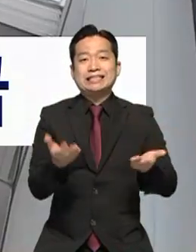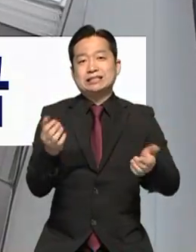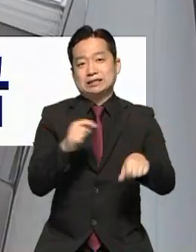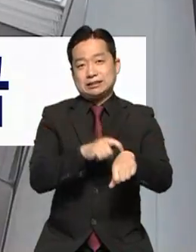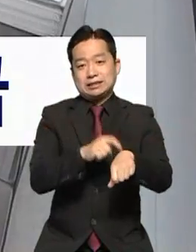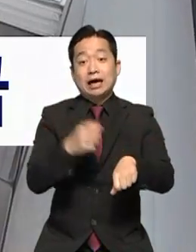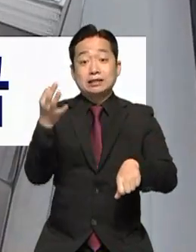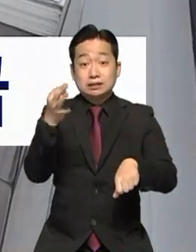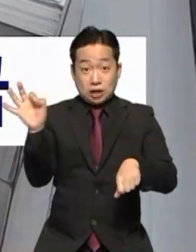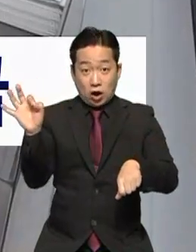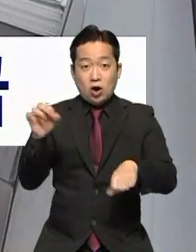정부가 세금으로 월급을 주게 됩니다.